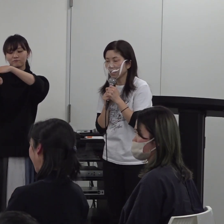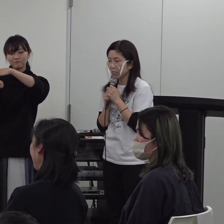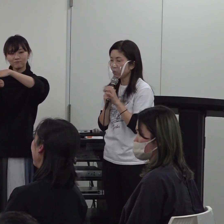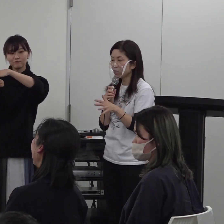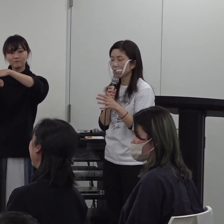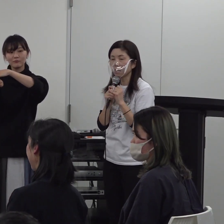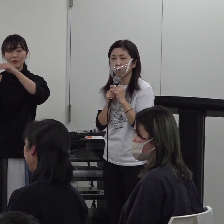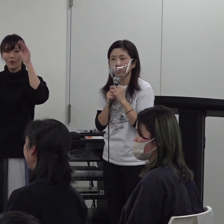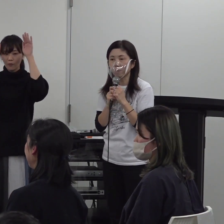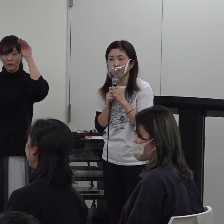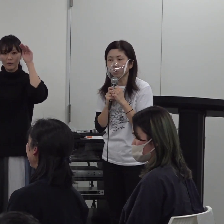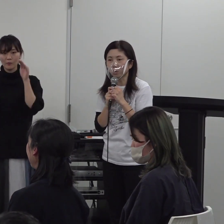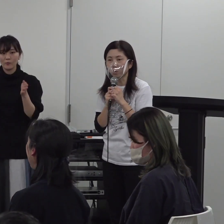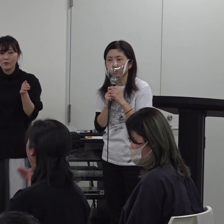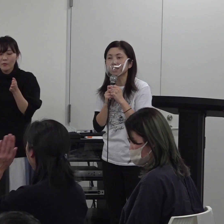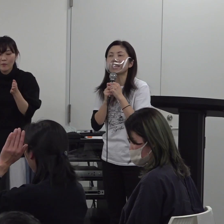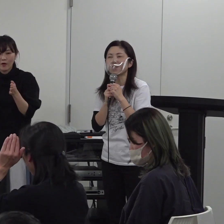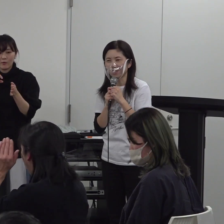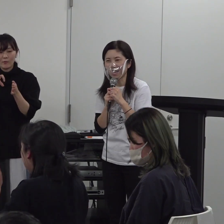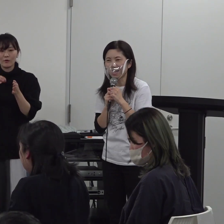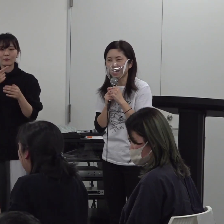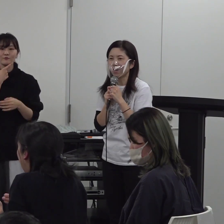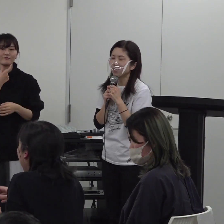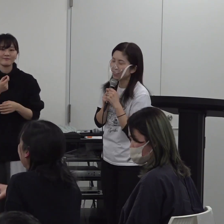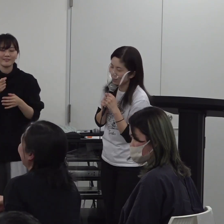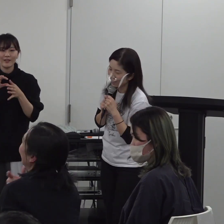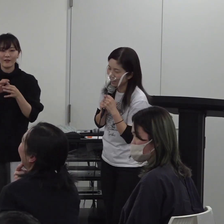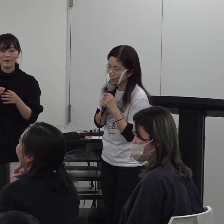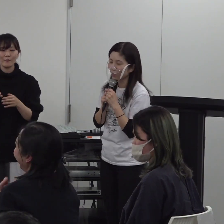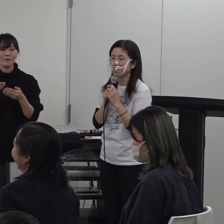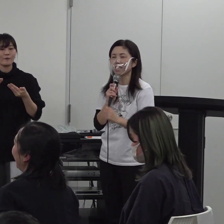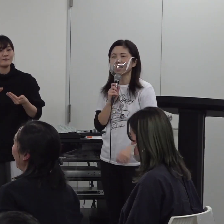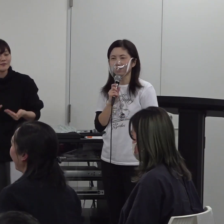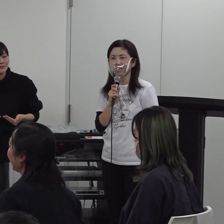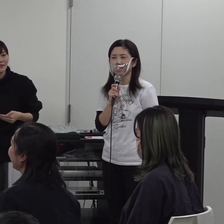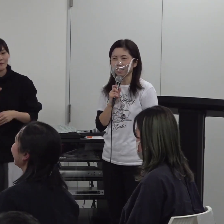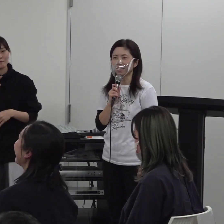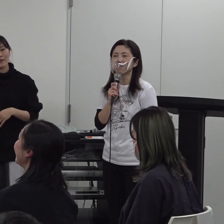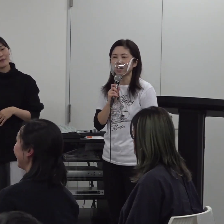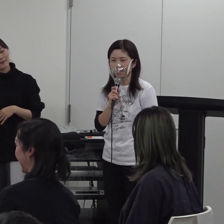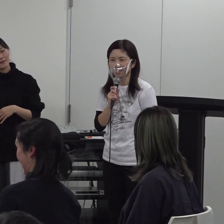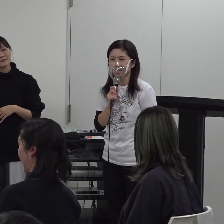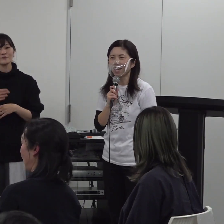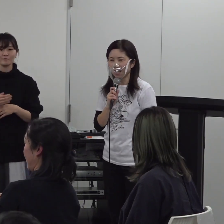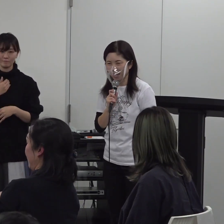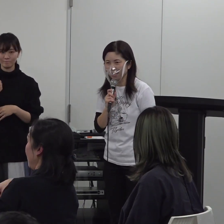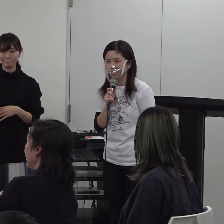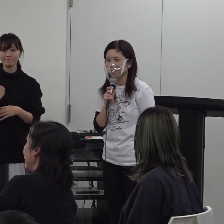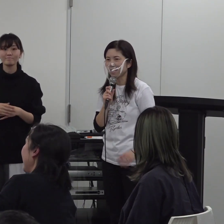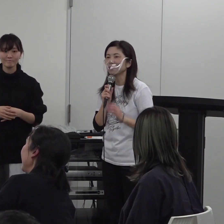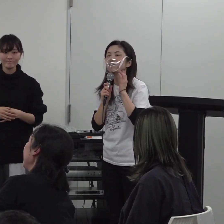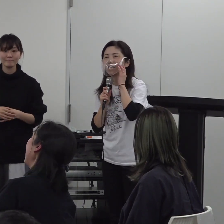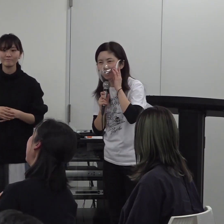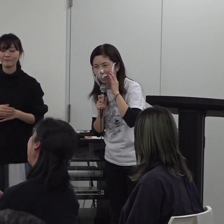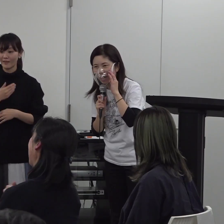犬たち結構狭いところも好きなので落ち着いてそこで寝てくれてたりします 橋爪）はい大丈夫でしょうか